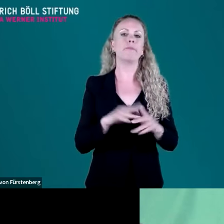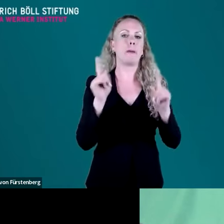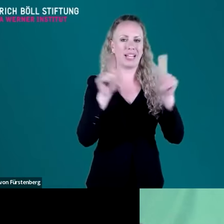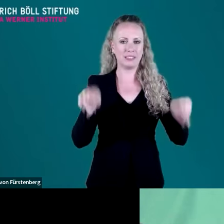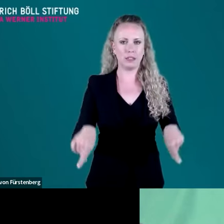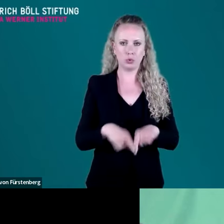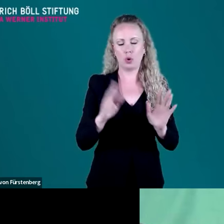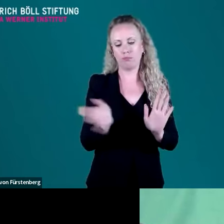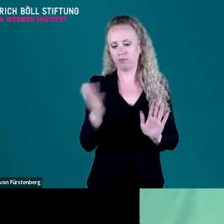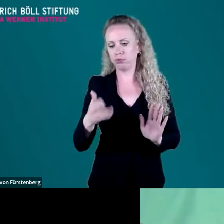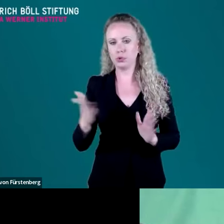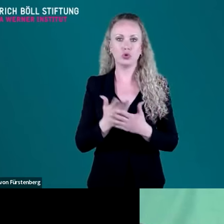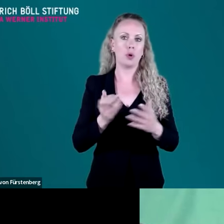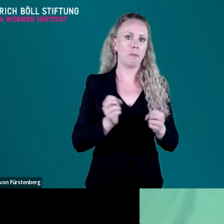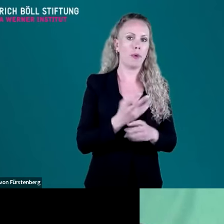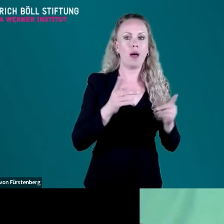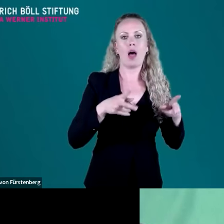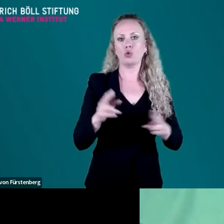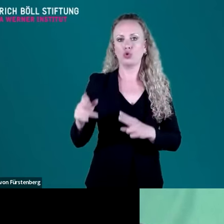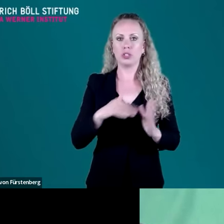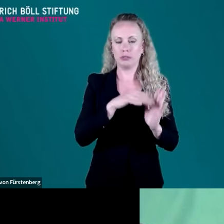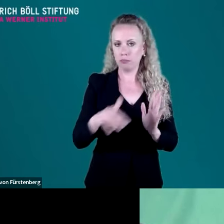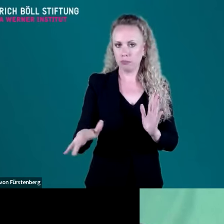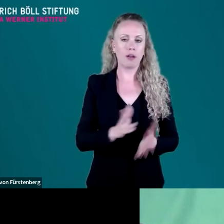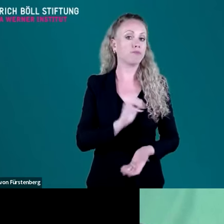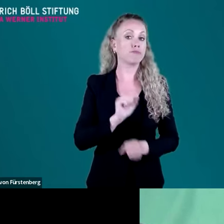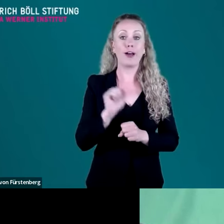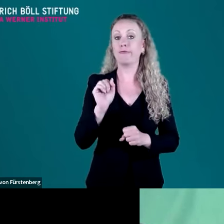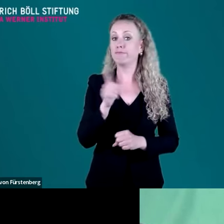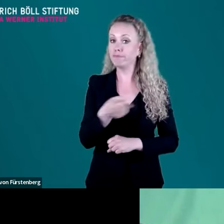Das lässt sich finden, ganz leicht im Internet. Da sind auch noch weitere Narrative.